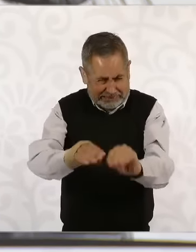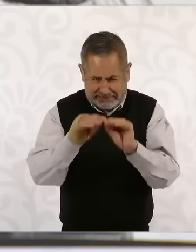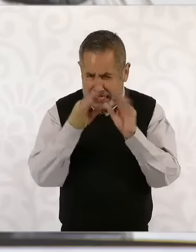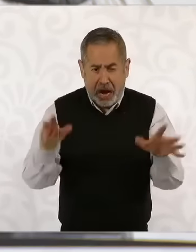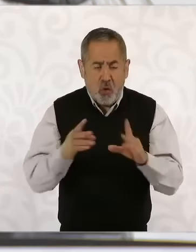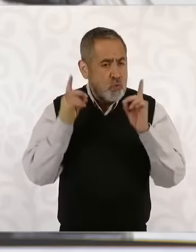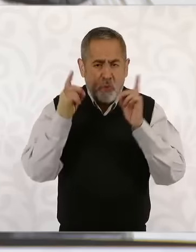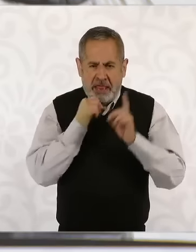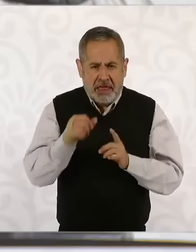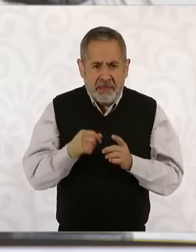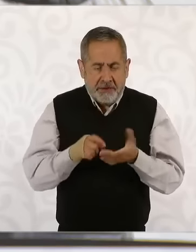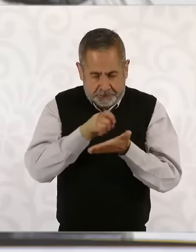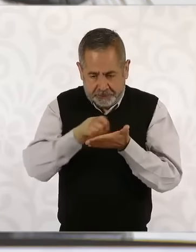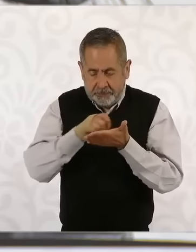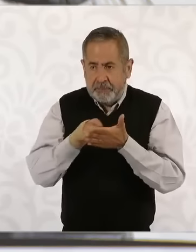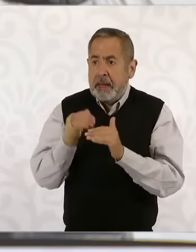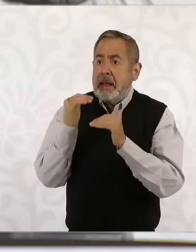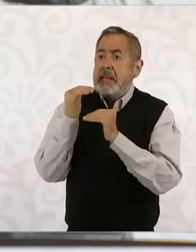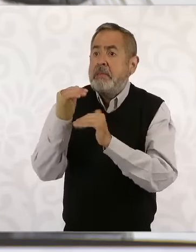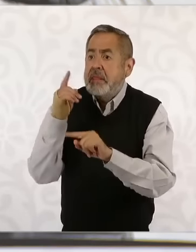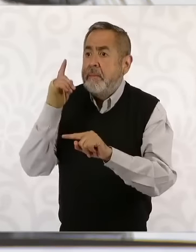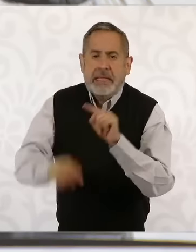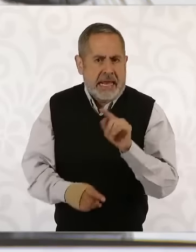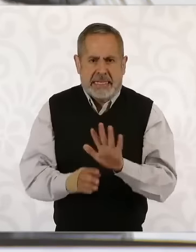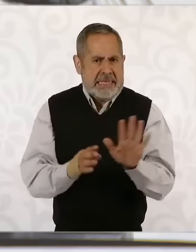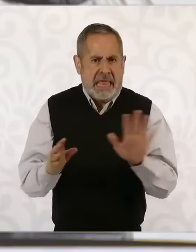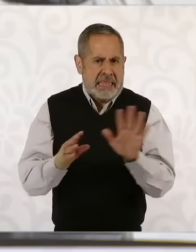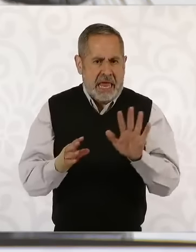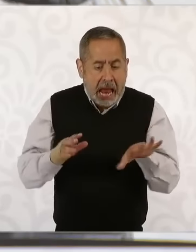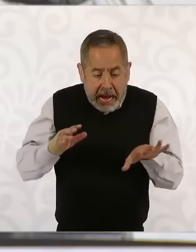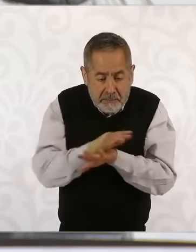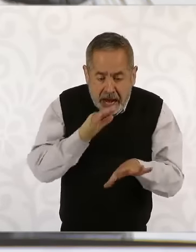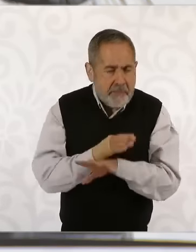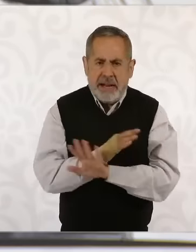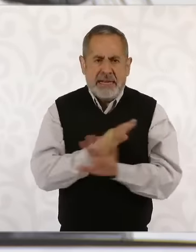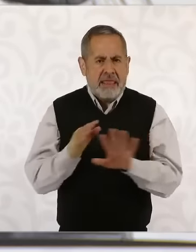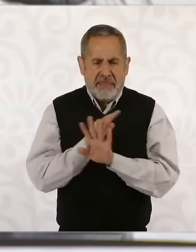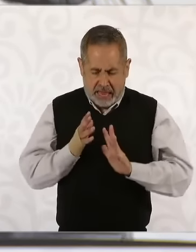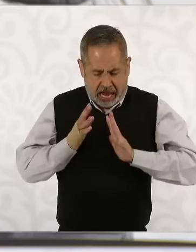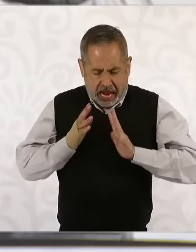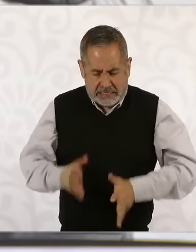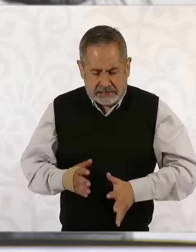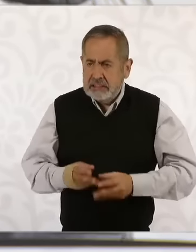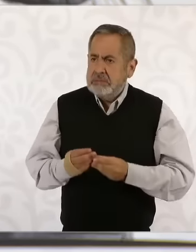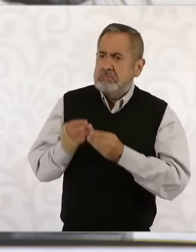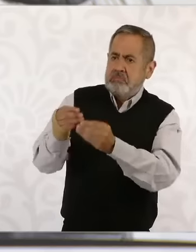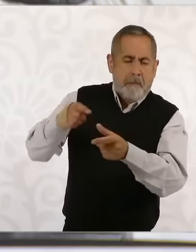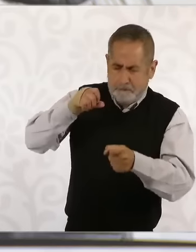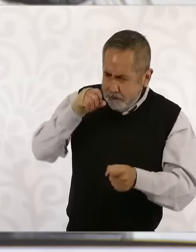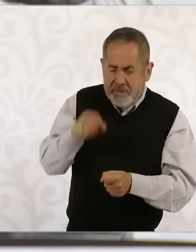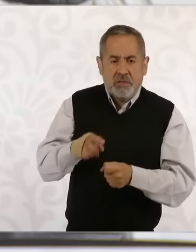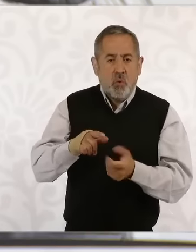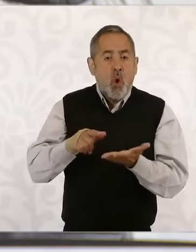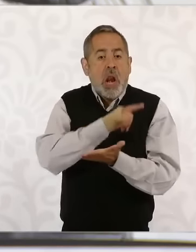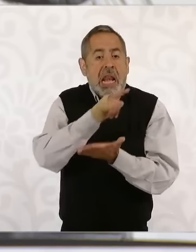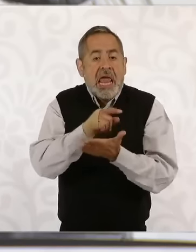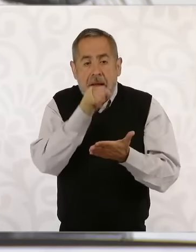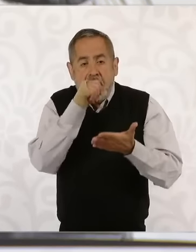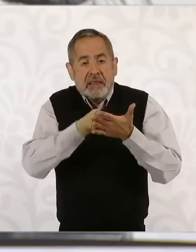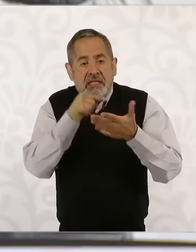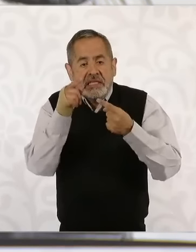legítimo ni se acota ni se redefine, simplemente se establecen en la ley sus elementos esenciales